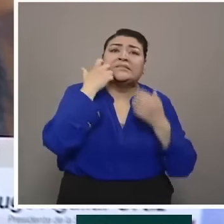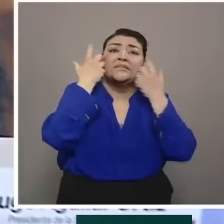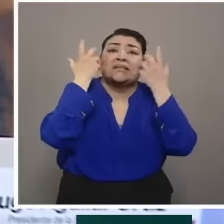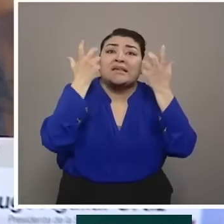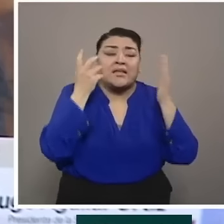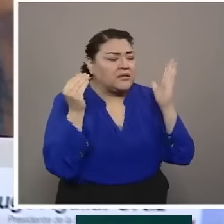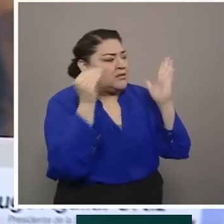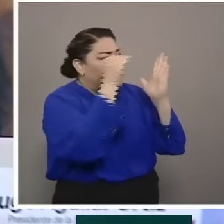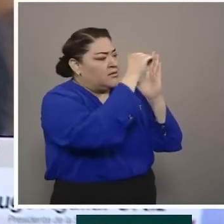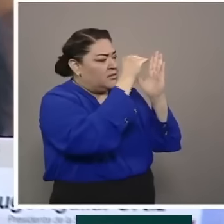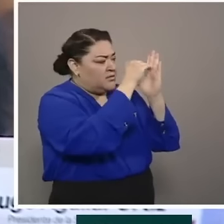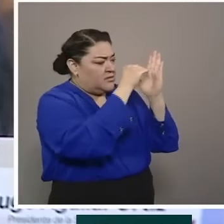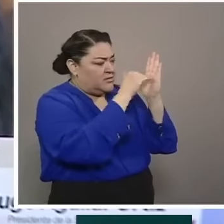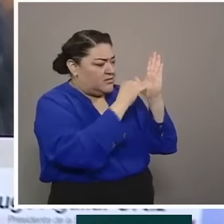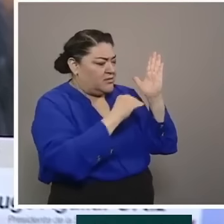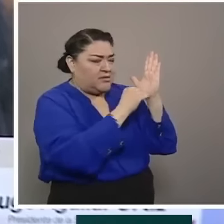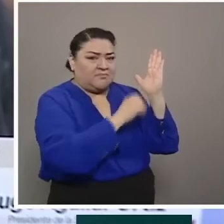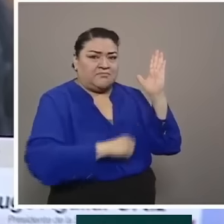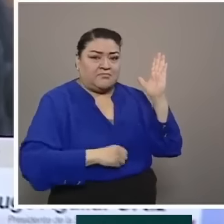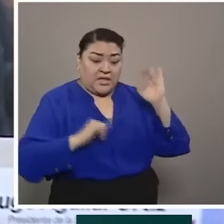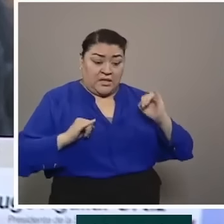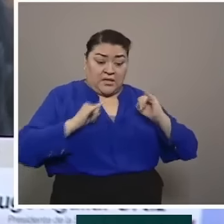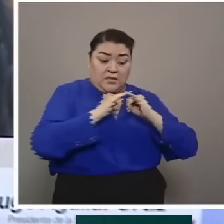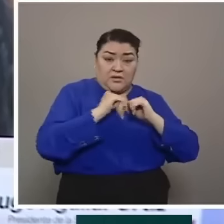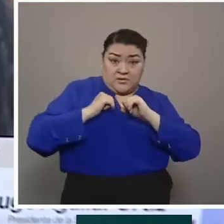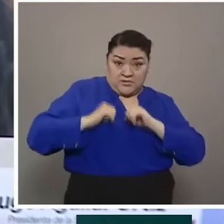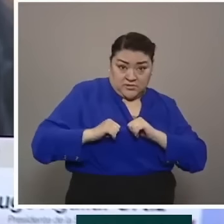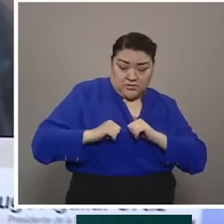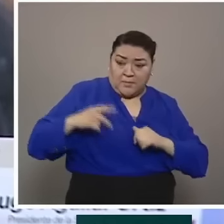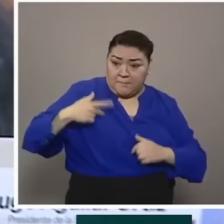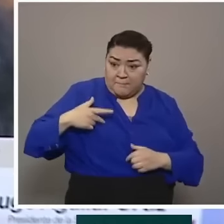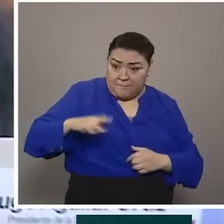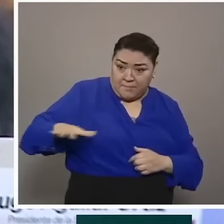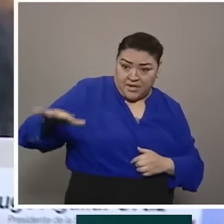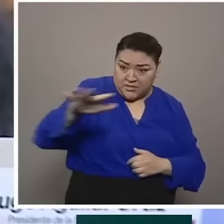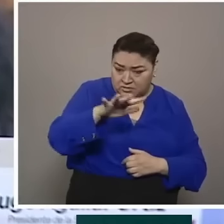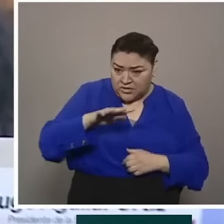las instituciones no siempre avanzan al mismo a la misma velocidad.